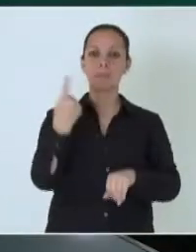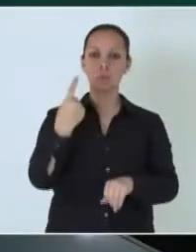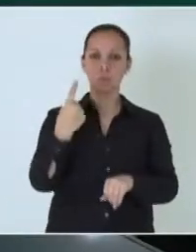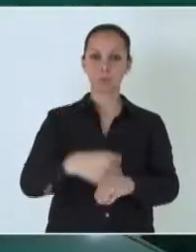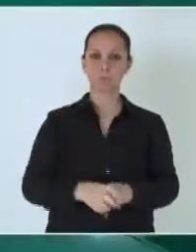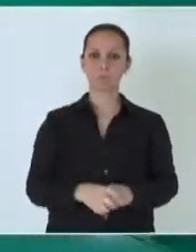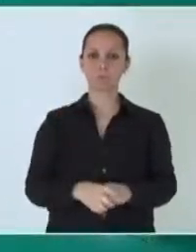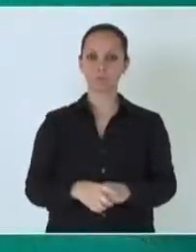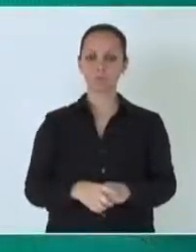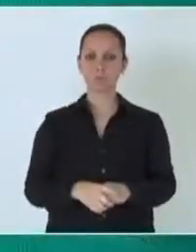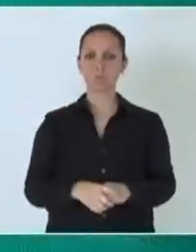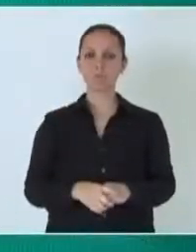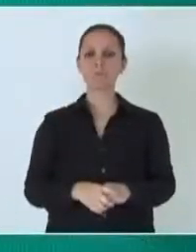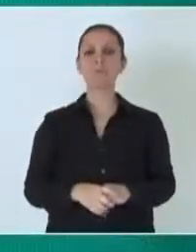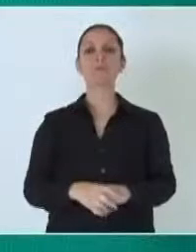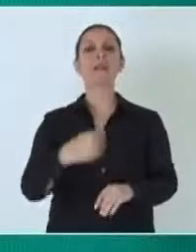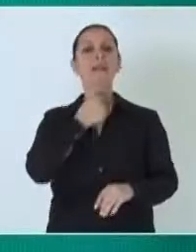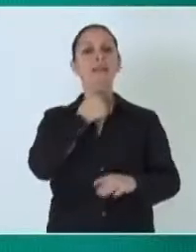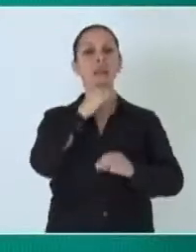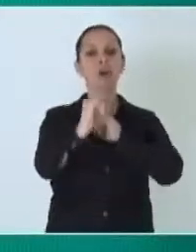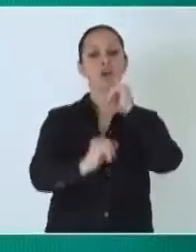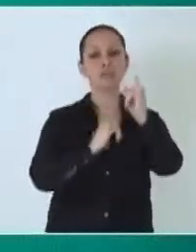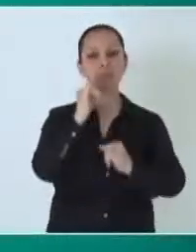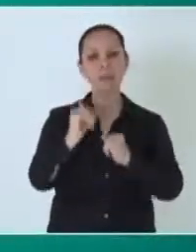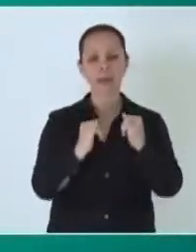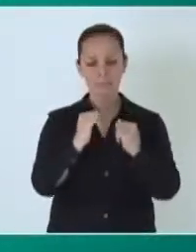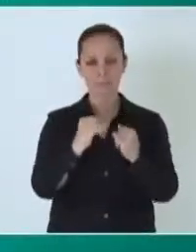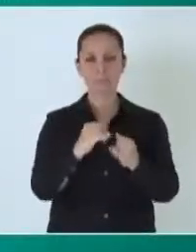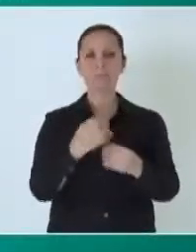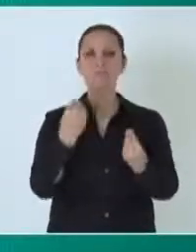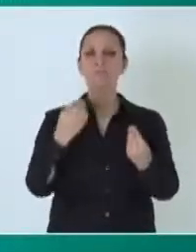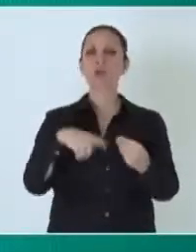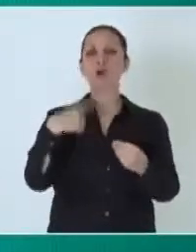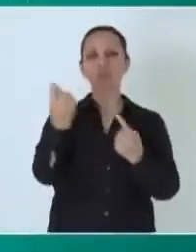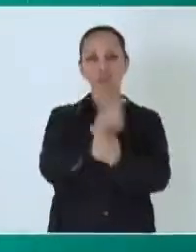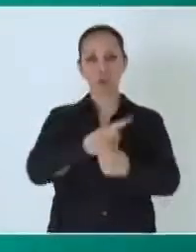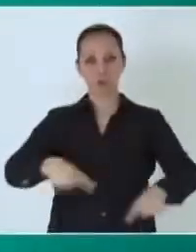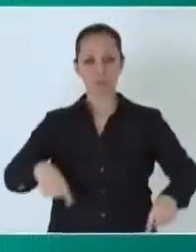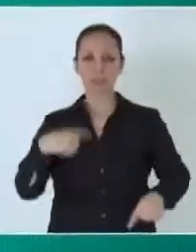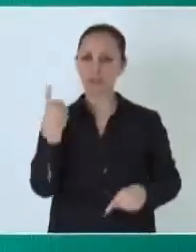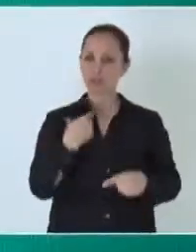ES MOMENTO DEL CIERRE DE ESTE